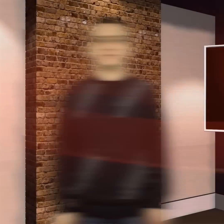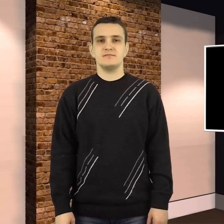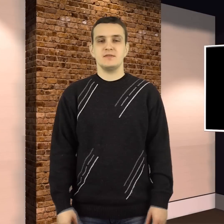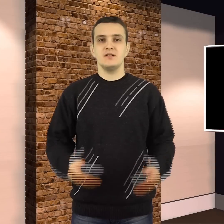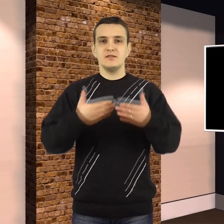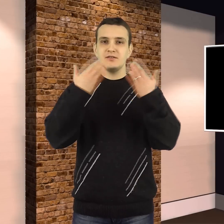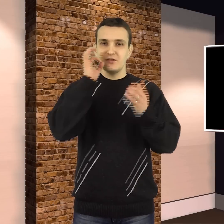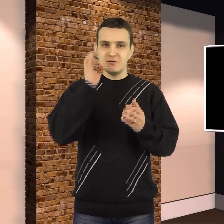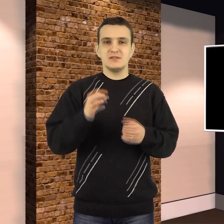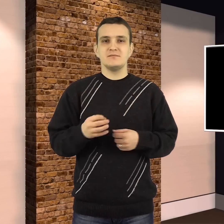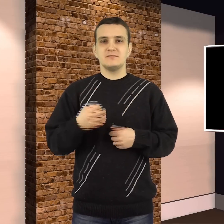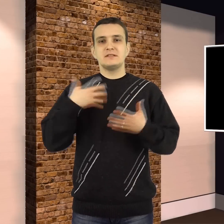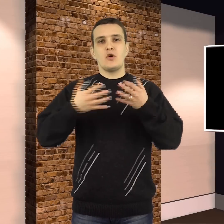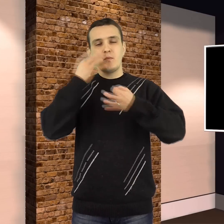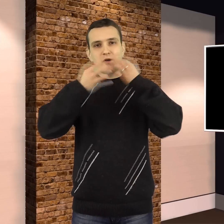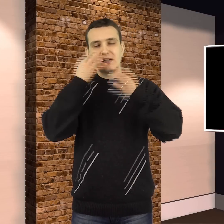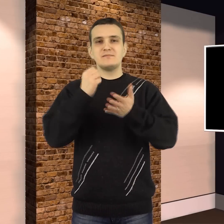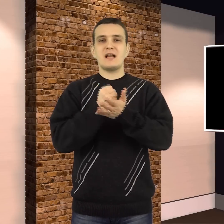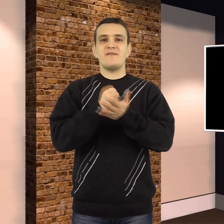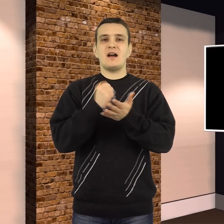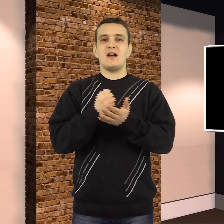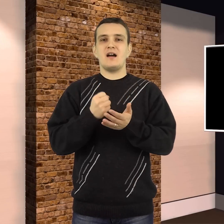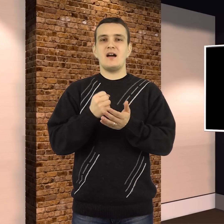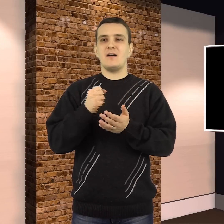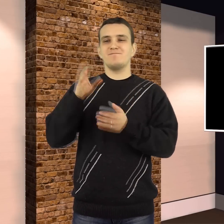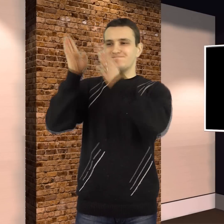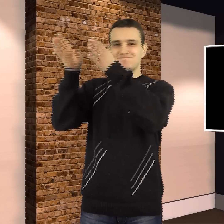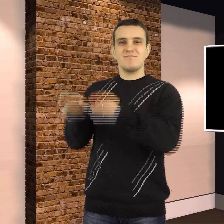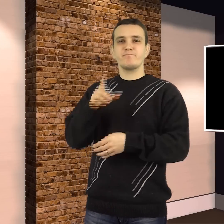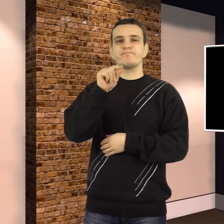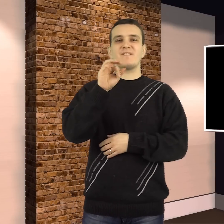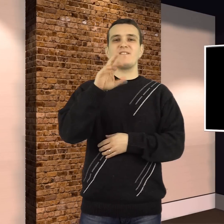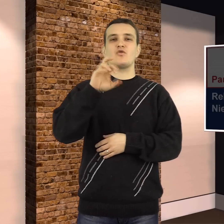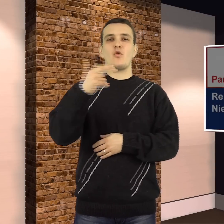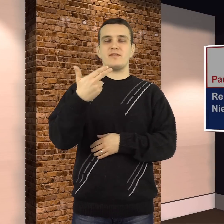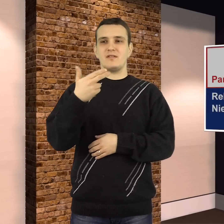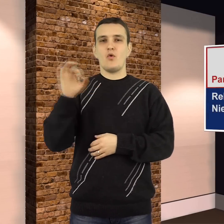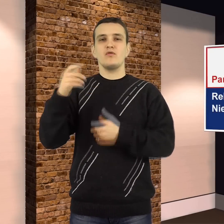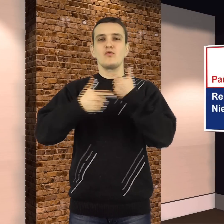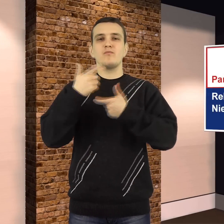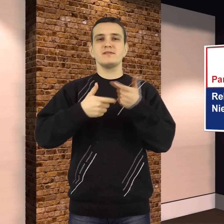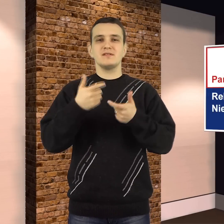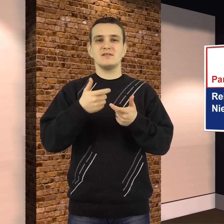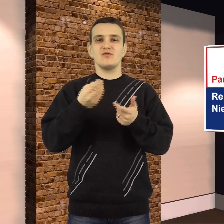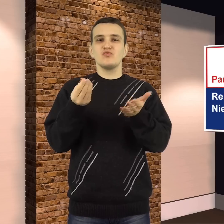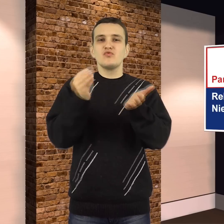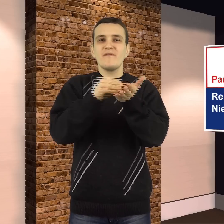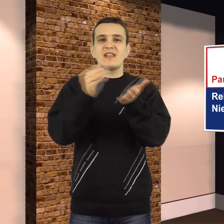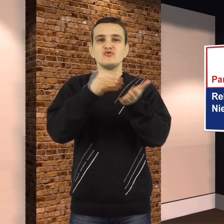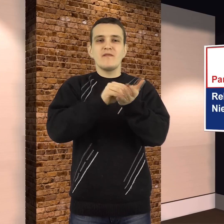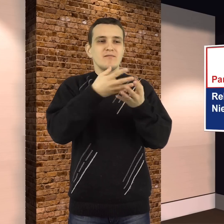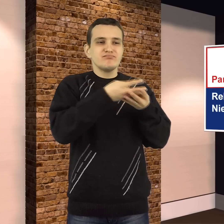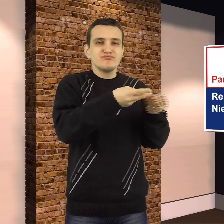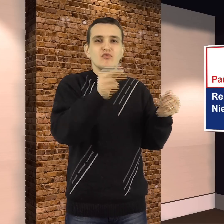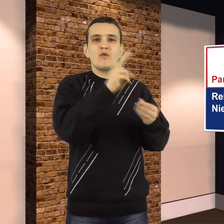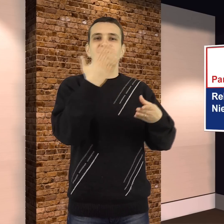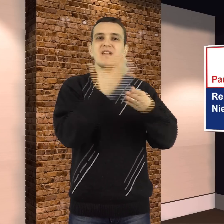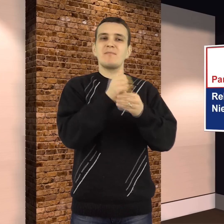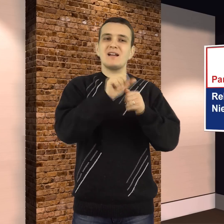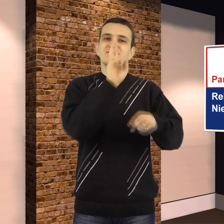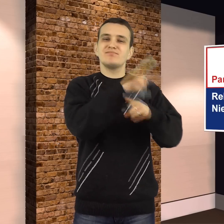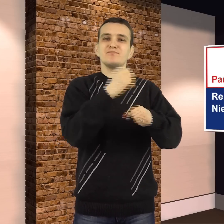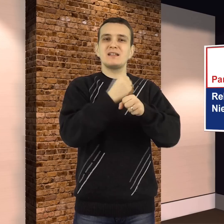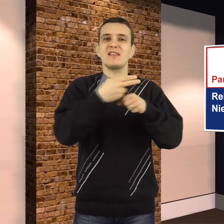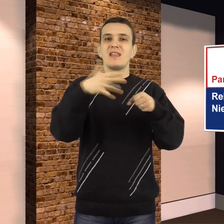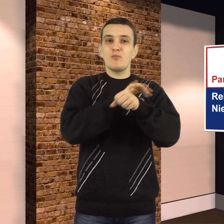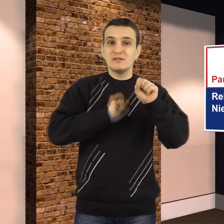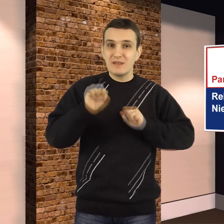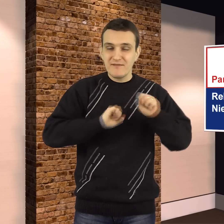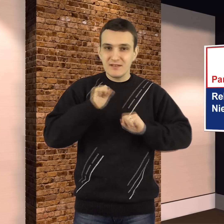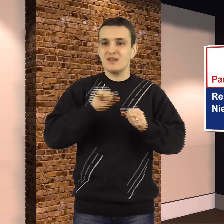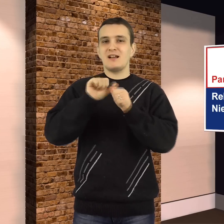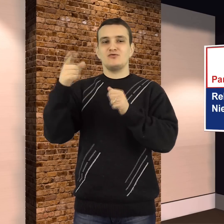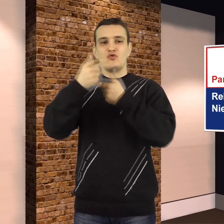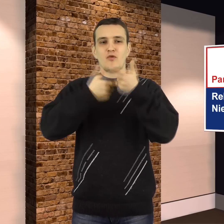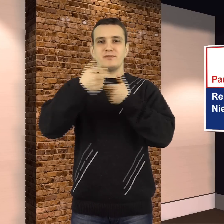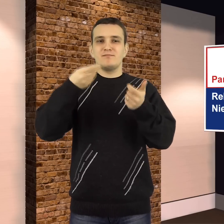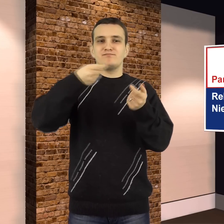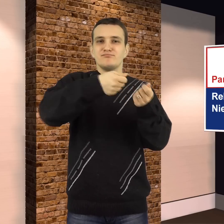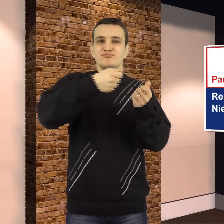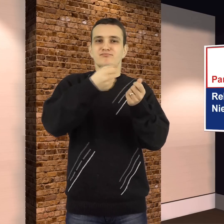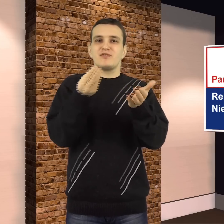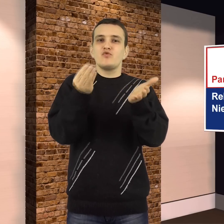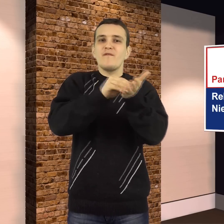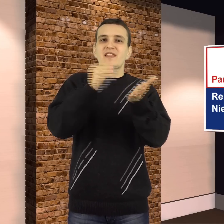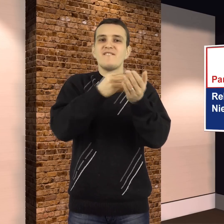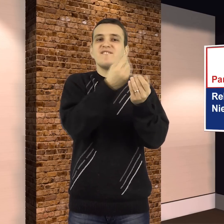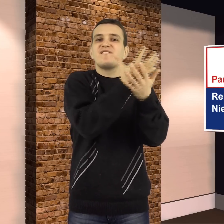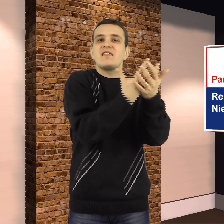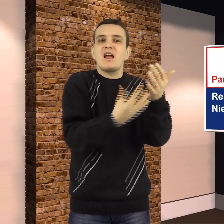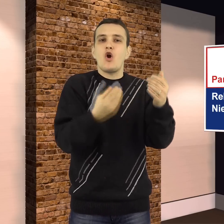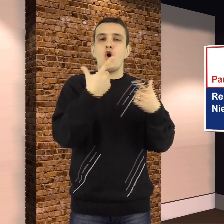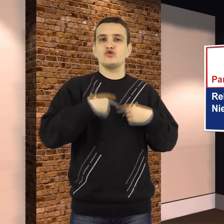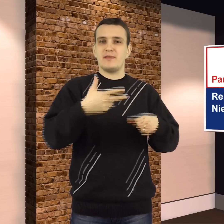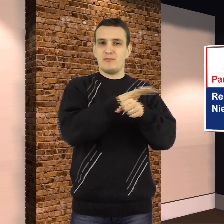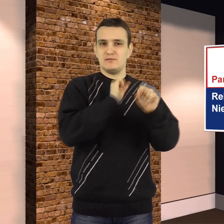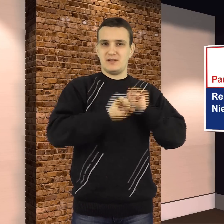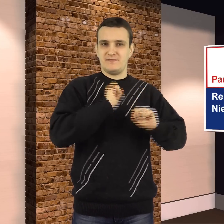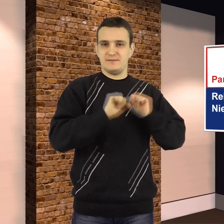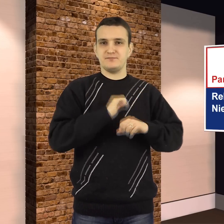Dzień dobry. Będę mówił o dofinansowaniu do pensji niepełnosprawnego pracownika ze strony PFRON.